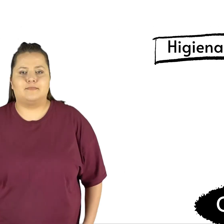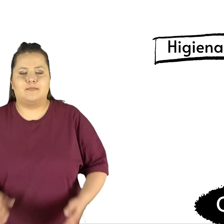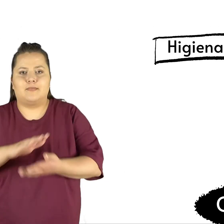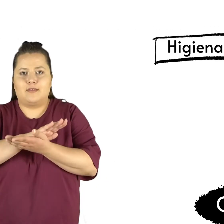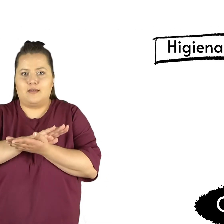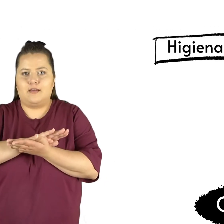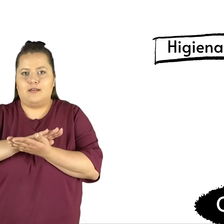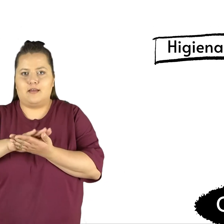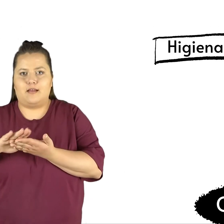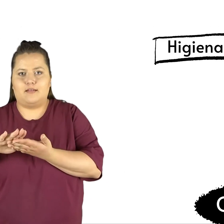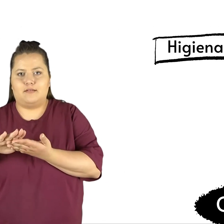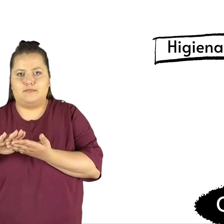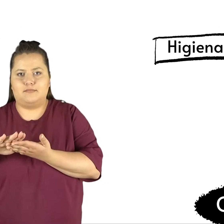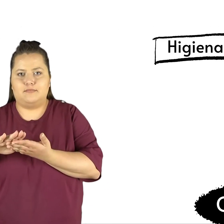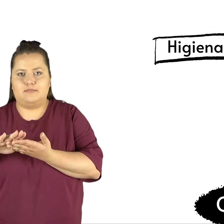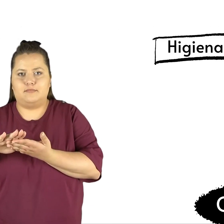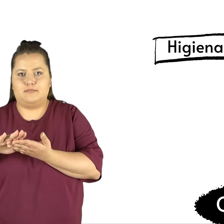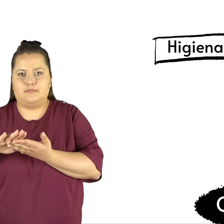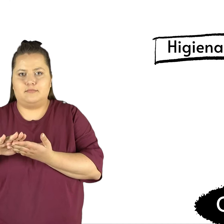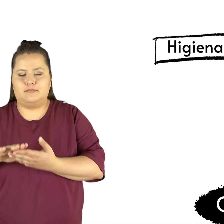Higiena